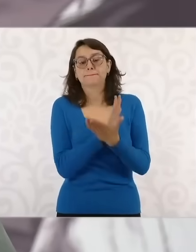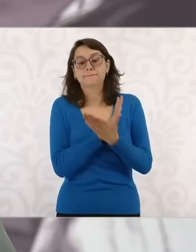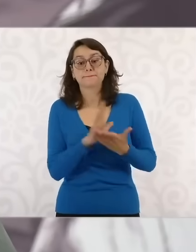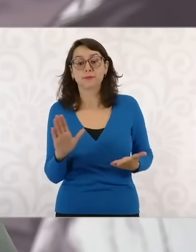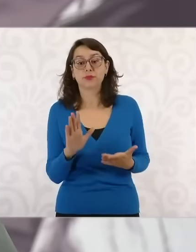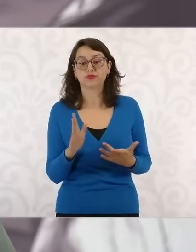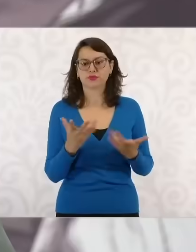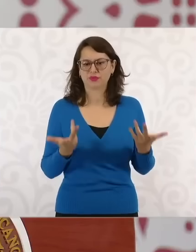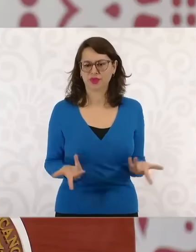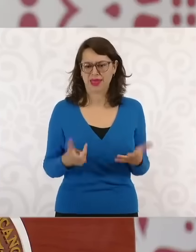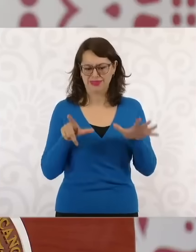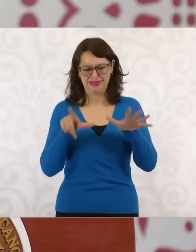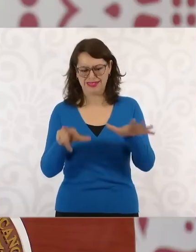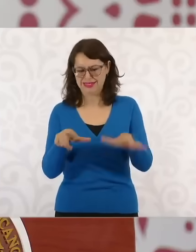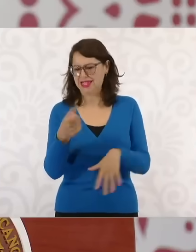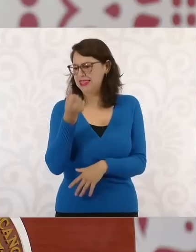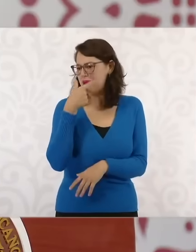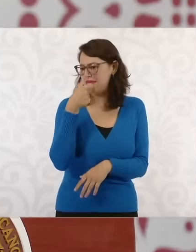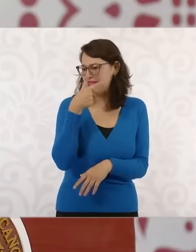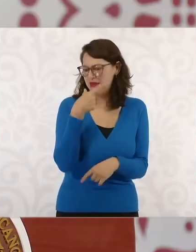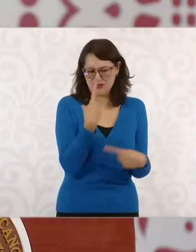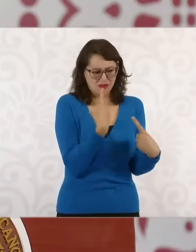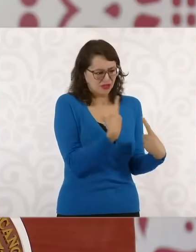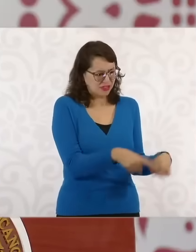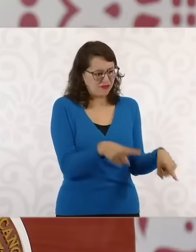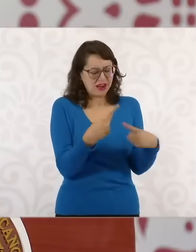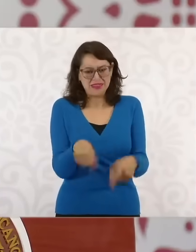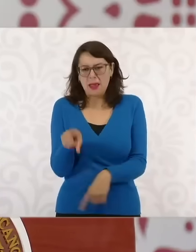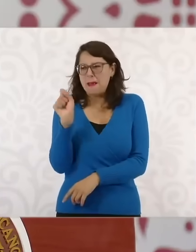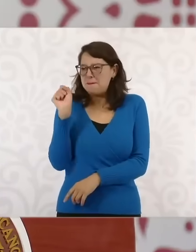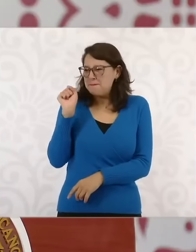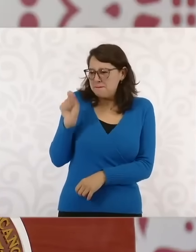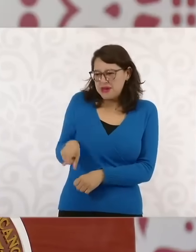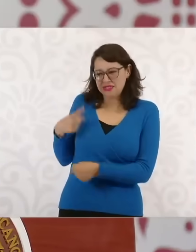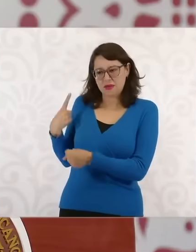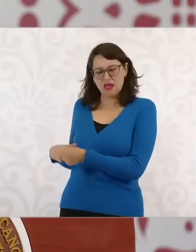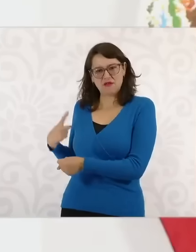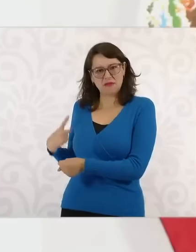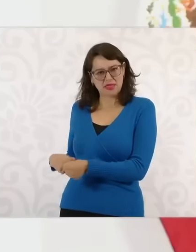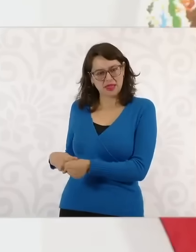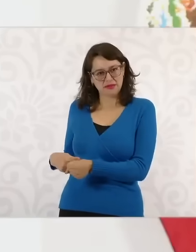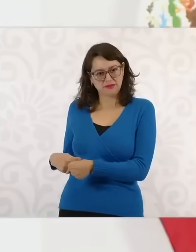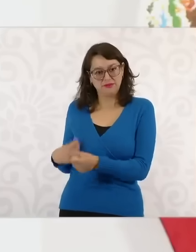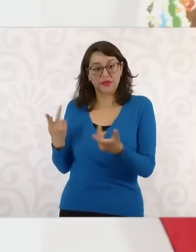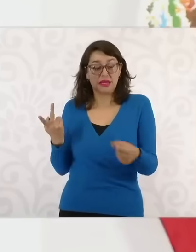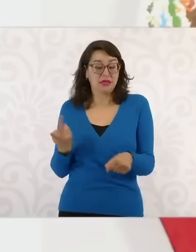existan 17 tipos de antihipertensivos diferentes es que se trata la hipertensión de 17 formas